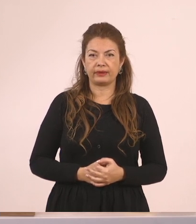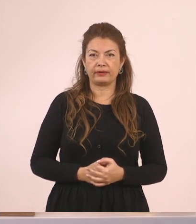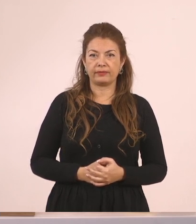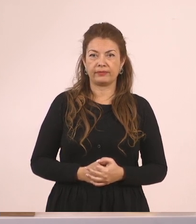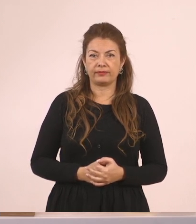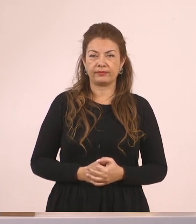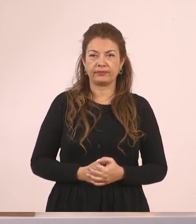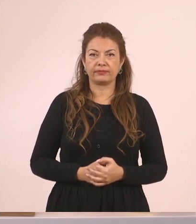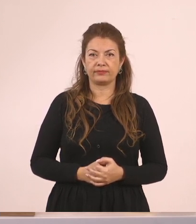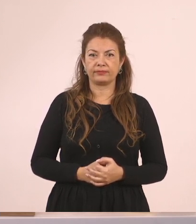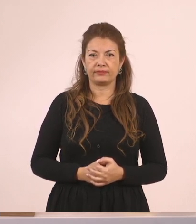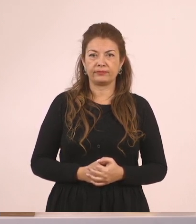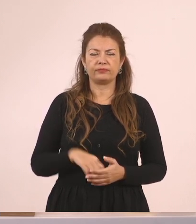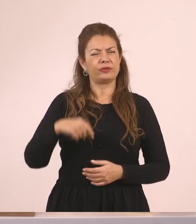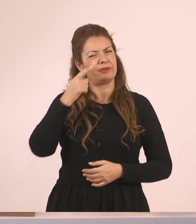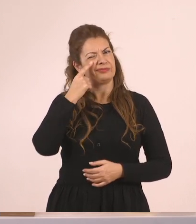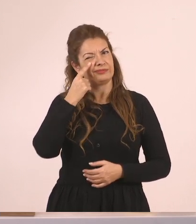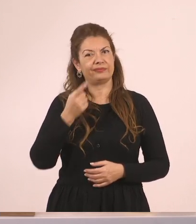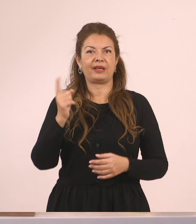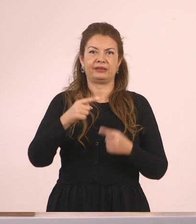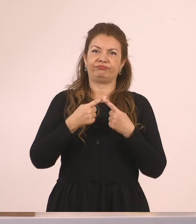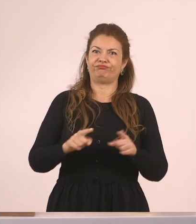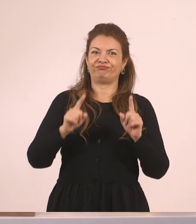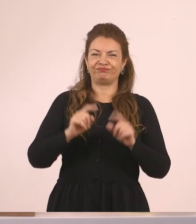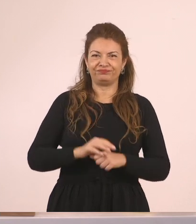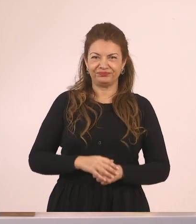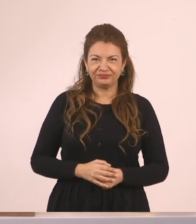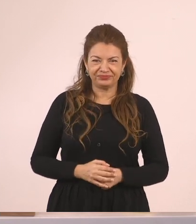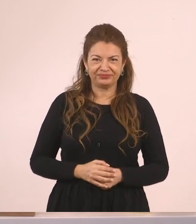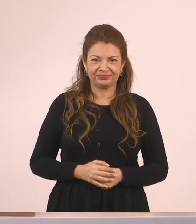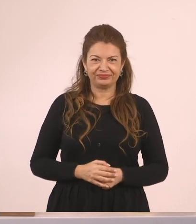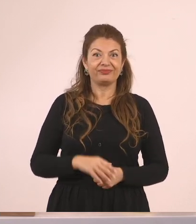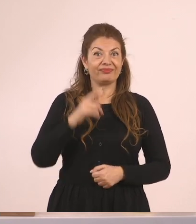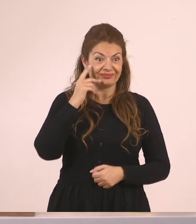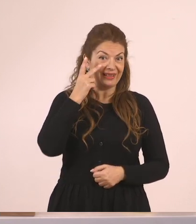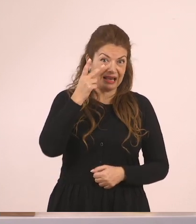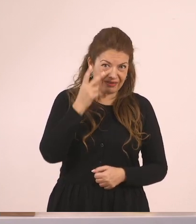Και πάμε να δούμε κάτι άλλο. Είδαμε λοιπόν τα παράγωγα ουσιαστικά,